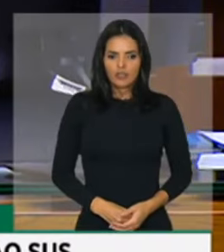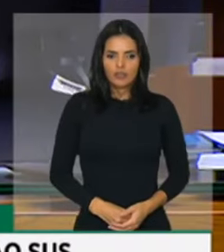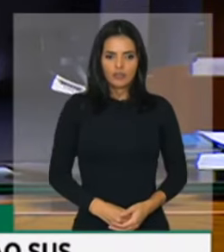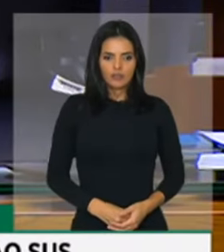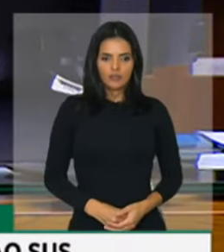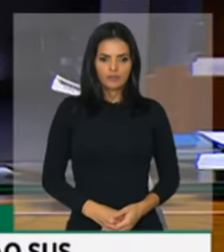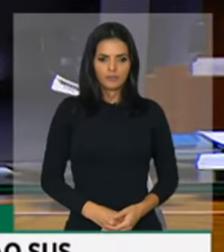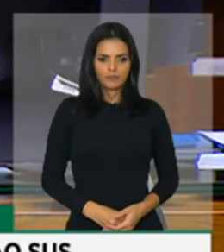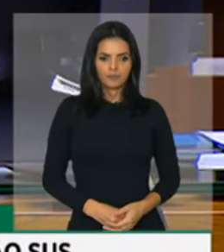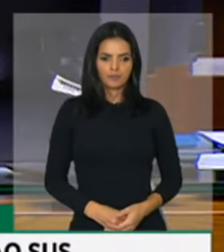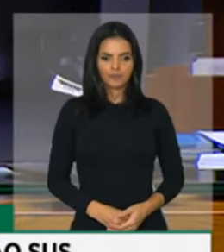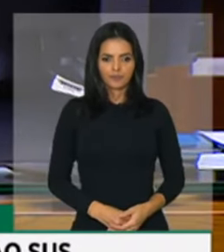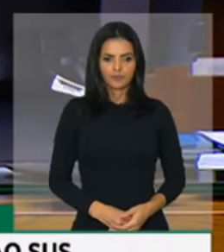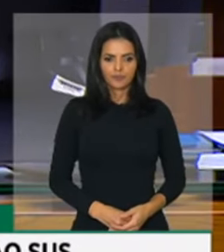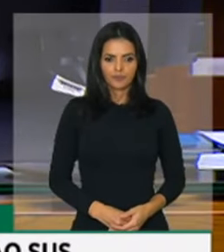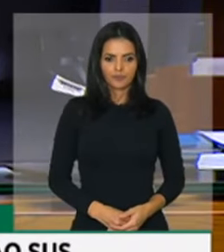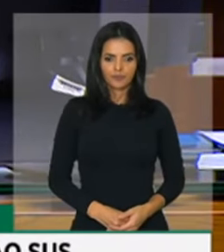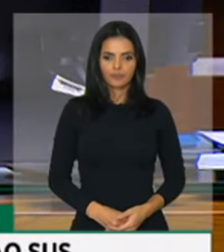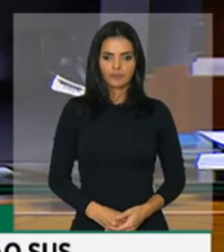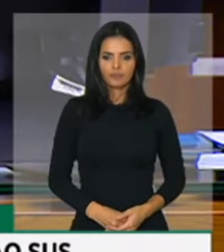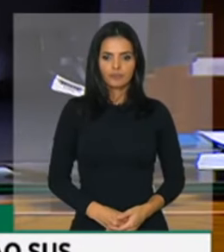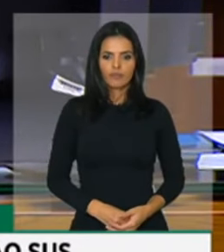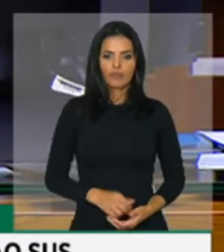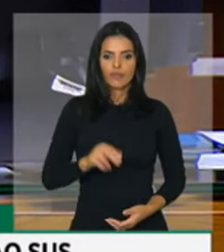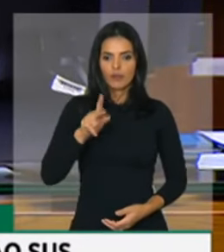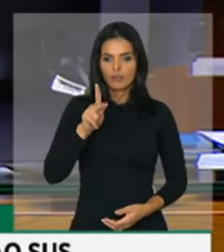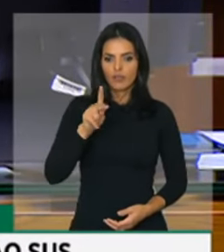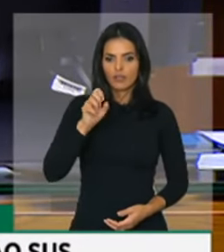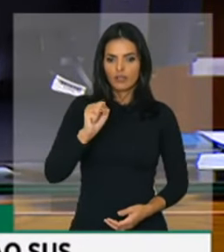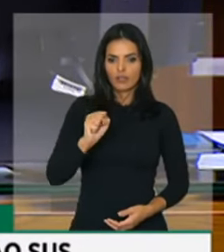[DEPUTADO]: PSD, SENHOR PRESIDENTE. [PRESIDENTE]: